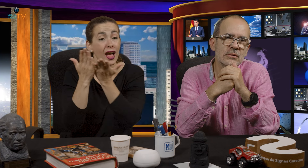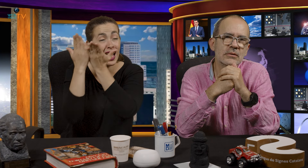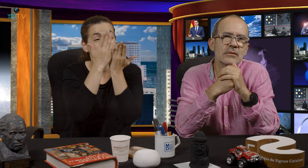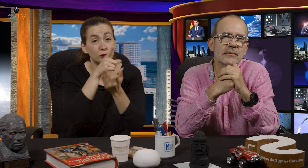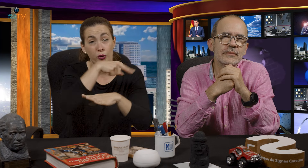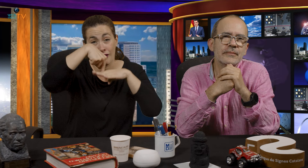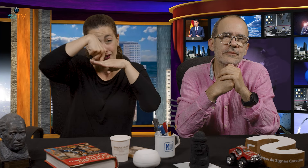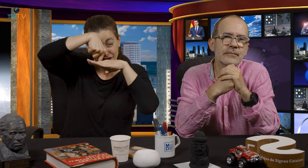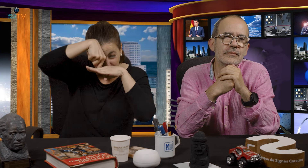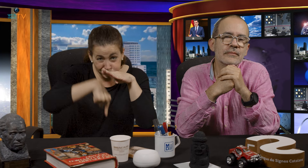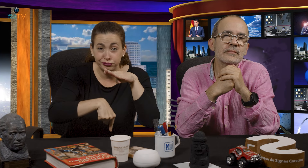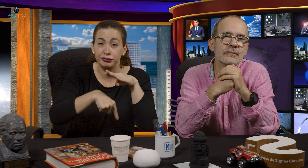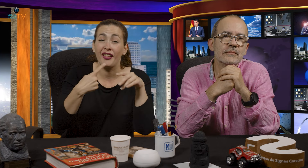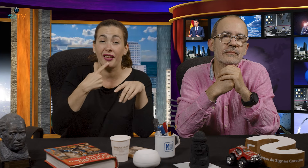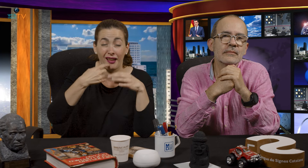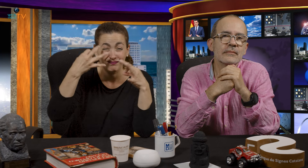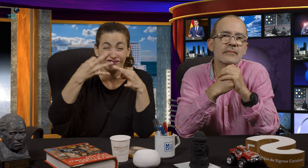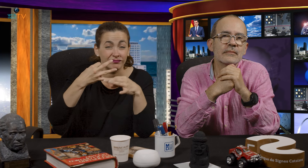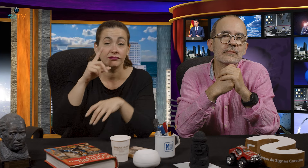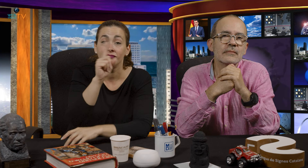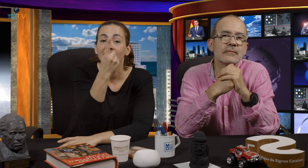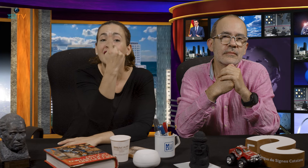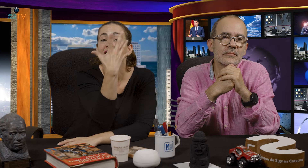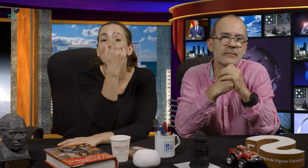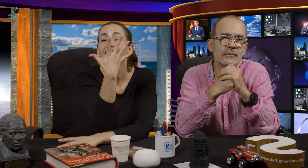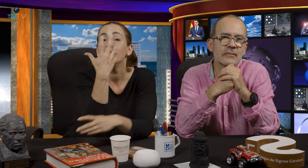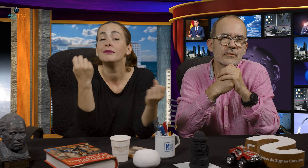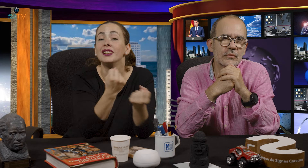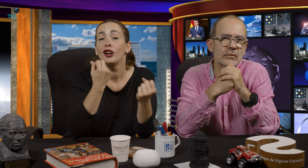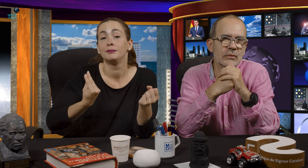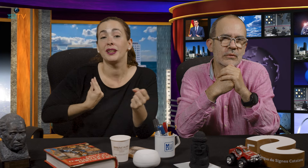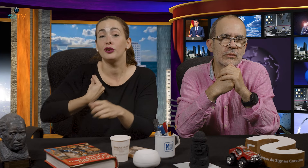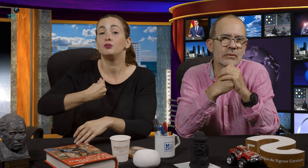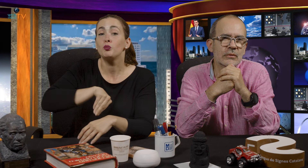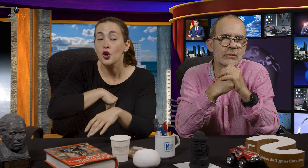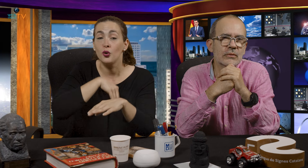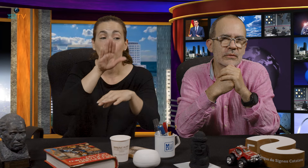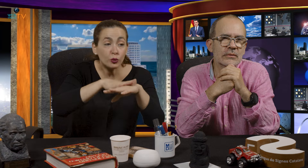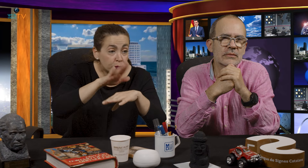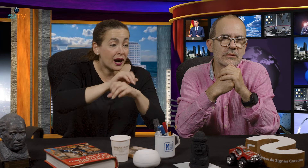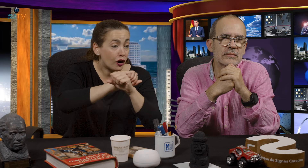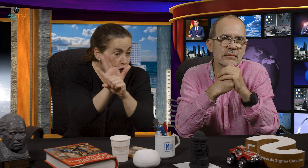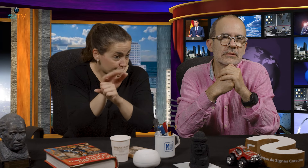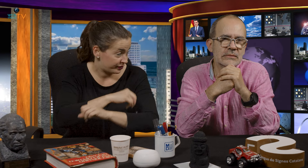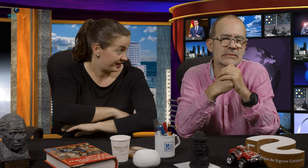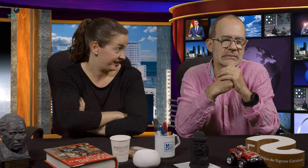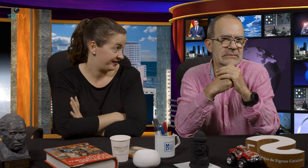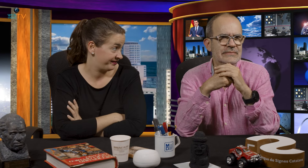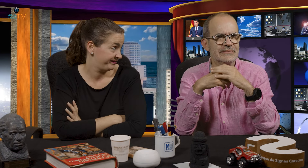Pero realmente, estudios que han profundizado en el tema, dicen que murieron hasta 15 millones de personas por culpa del COVID.